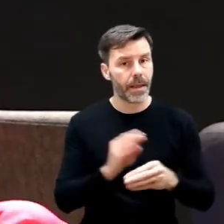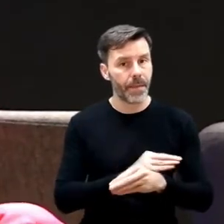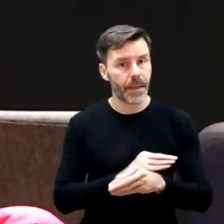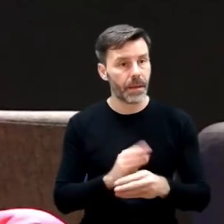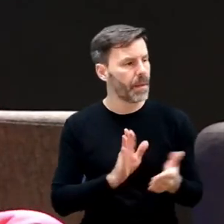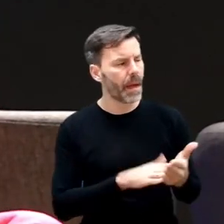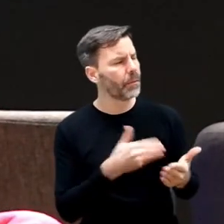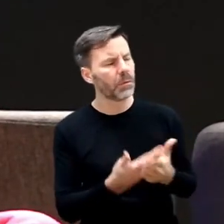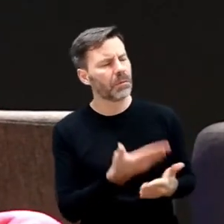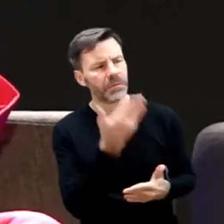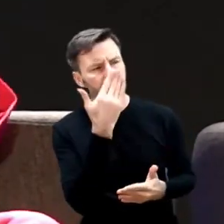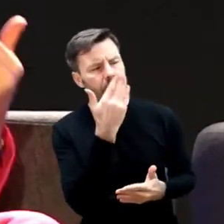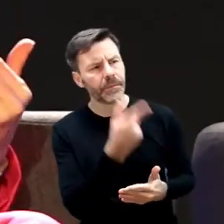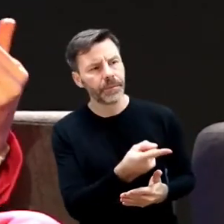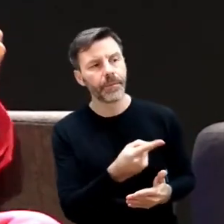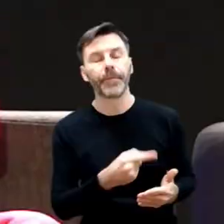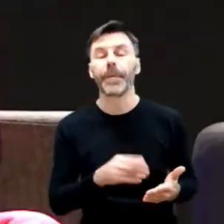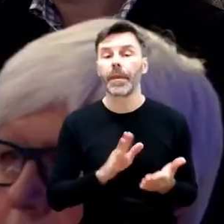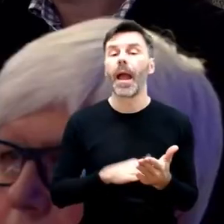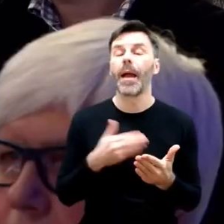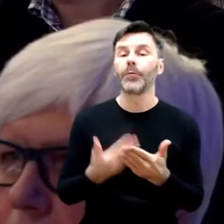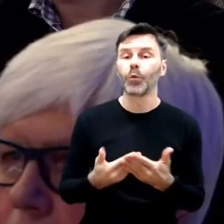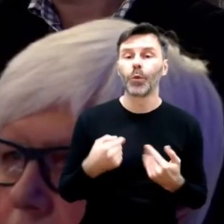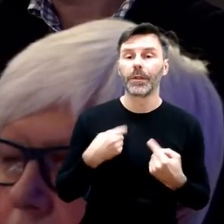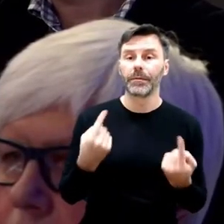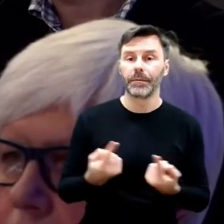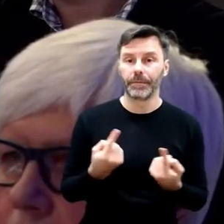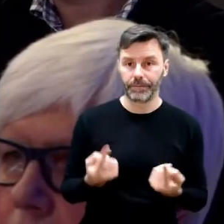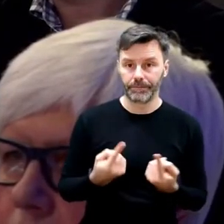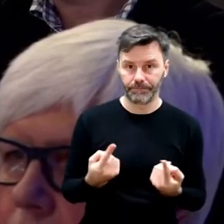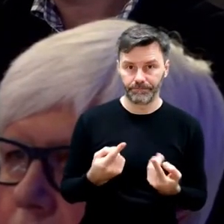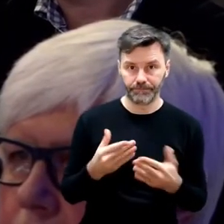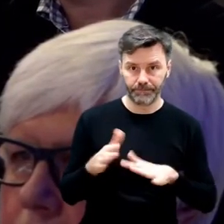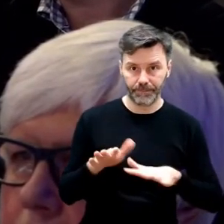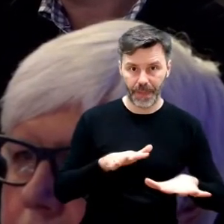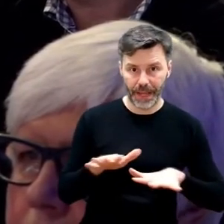Na przykład mamy do czynienia, mówimy o takich miejscach, gdzie społecznie